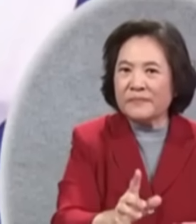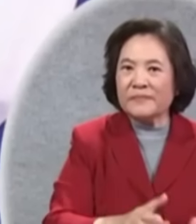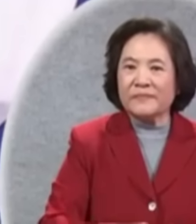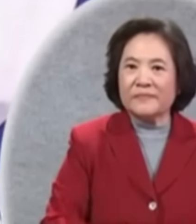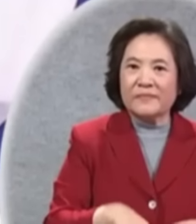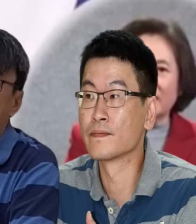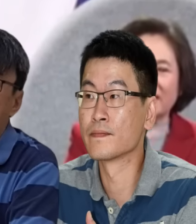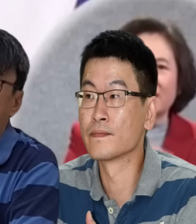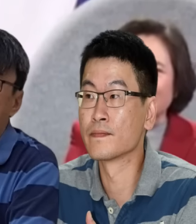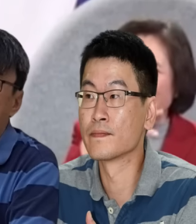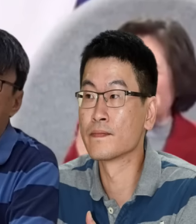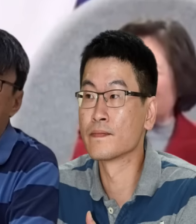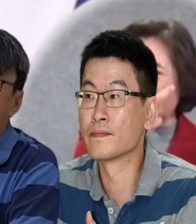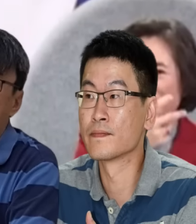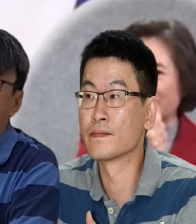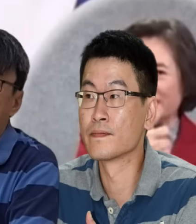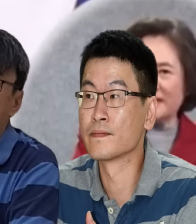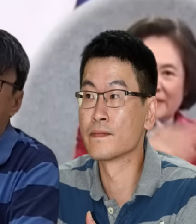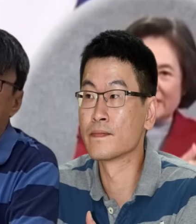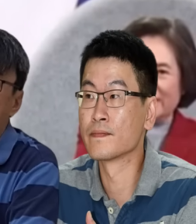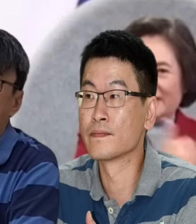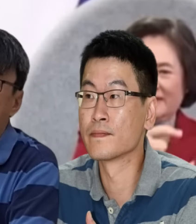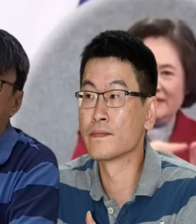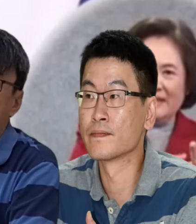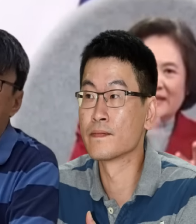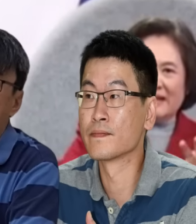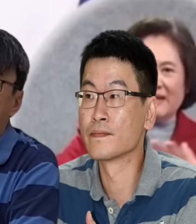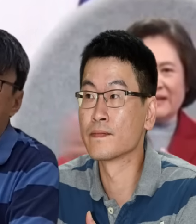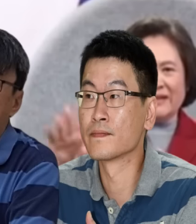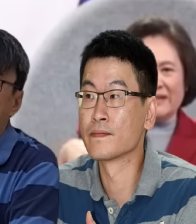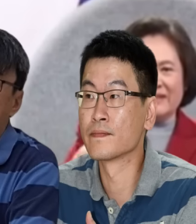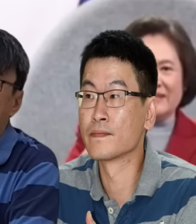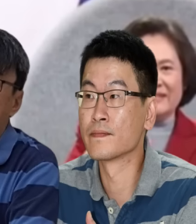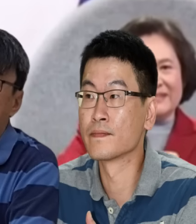你看他顧立雄 你看看段宜康 你看看梁文傑 這些貨色